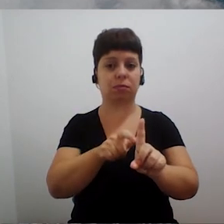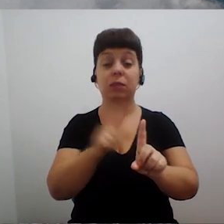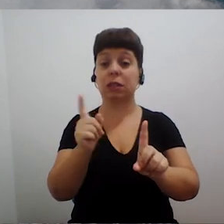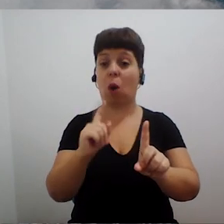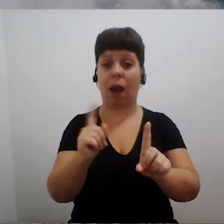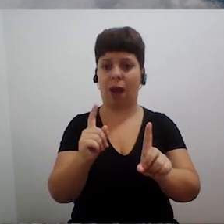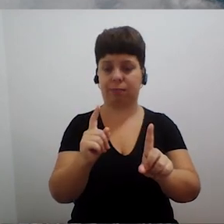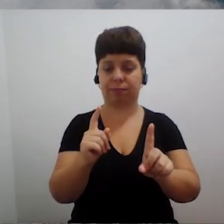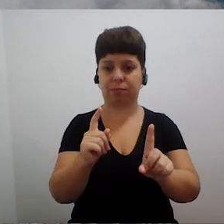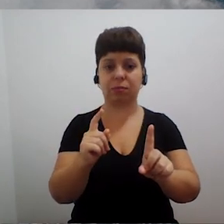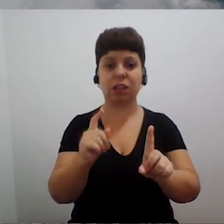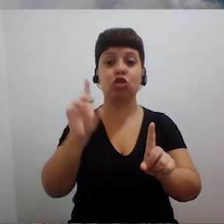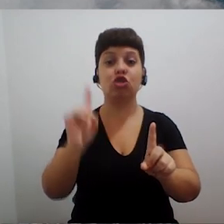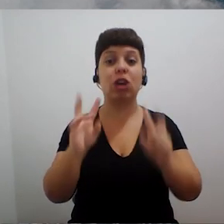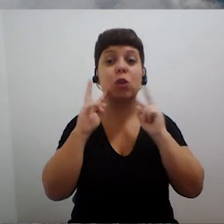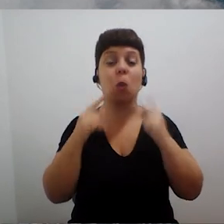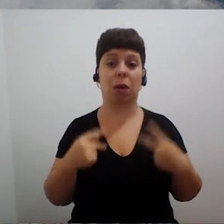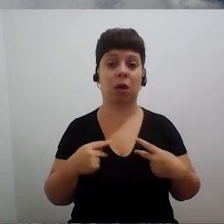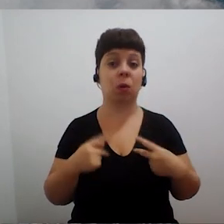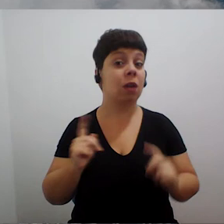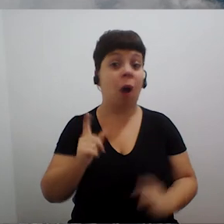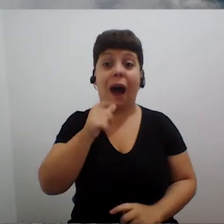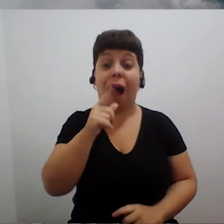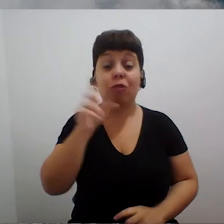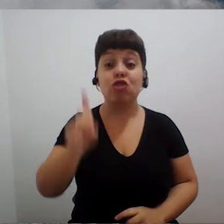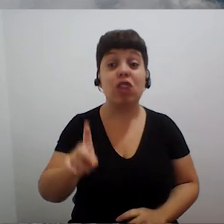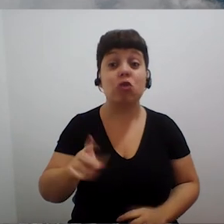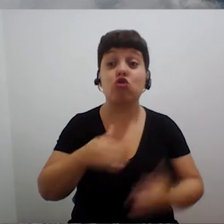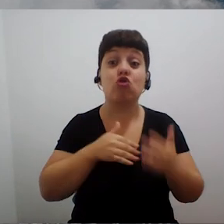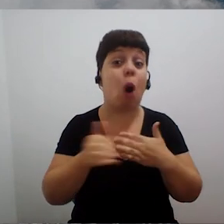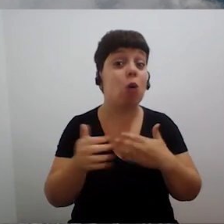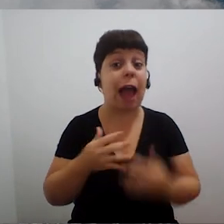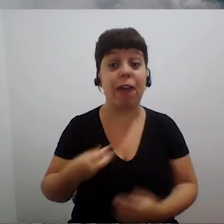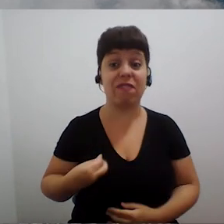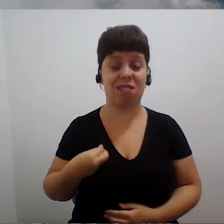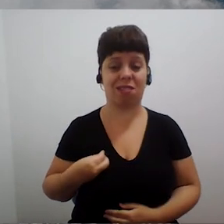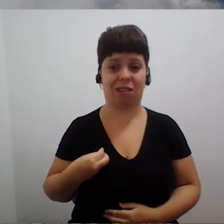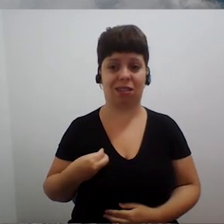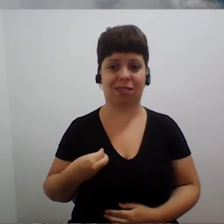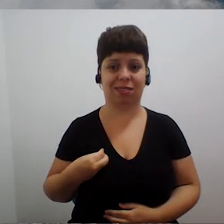Então o biocentrismo, a água como elemento gerador e sustentador da vida,